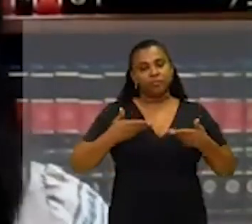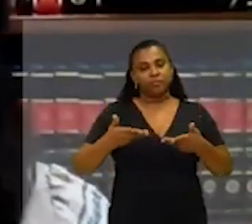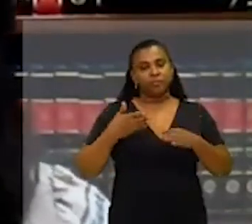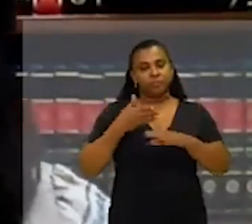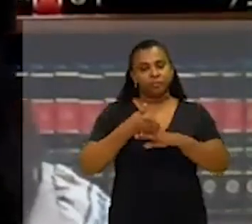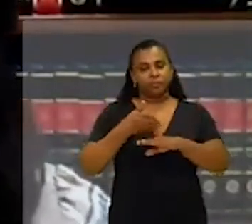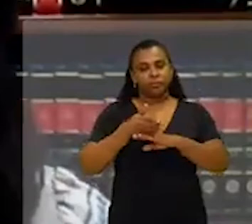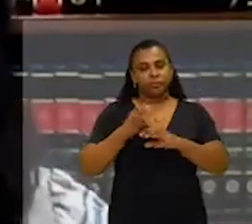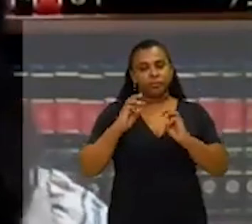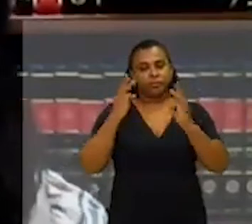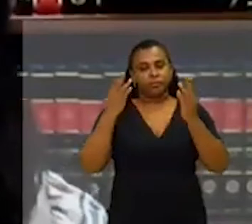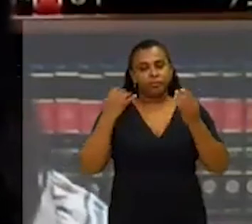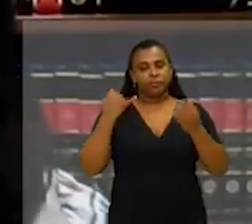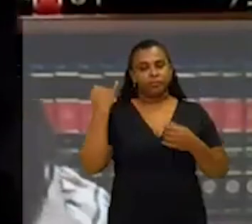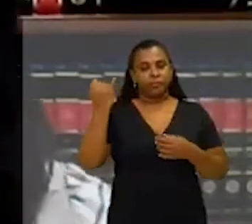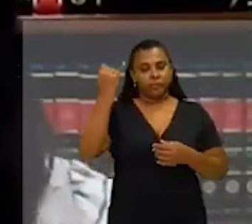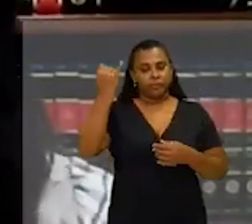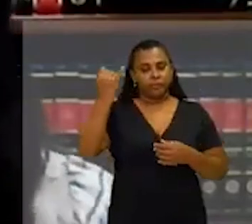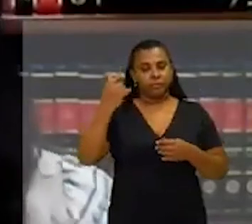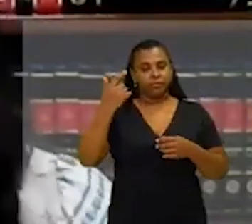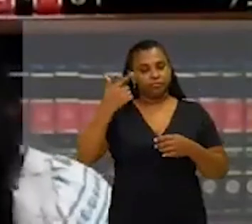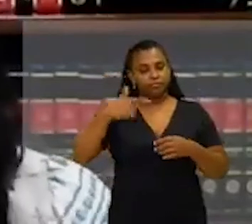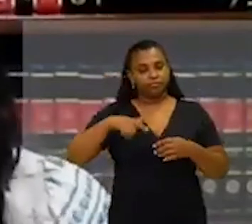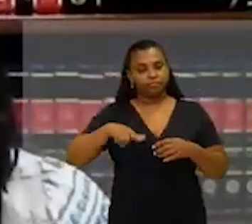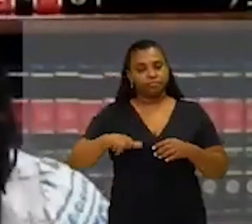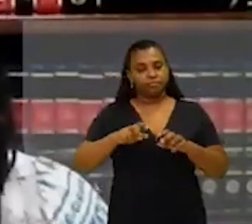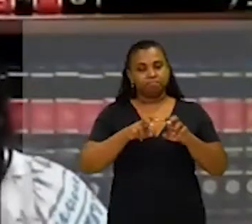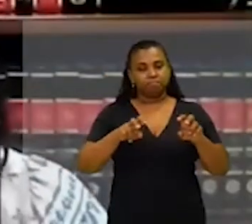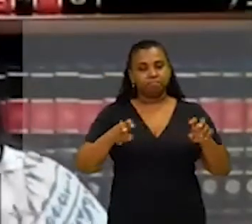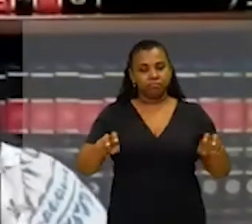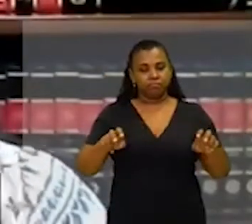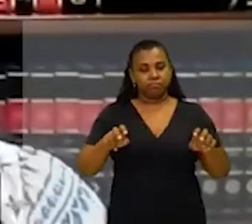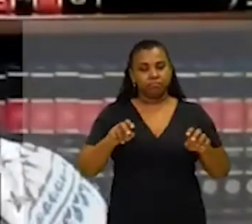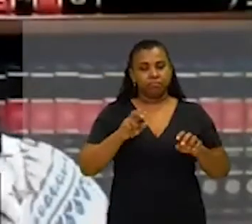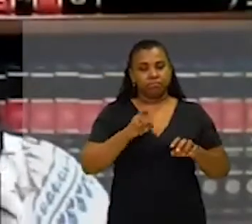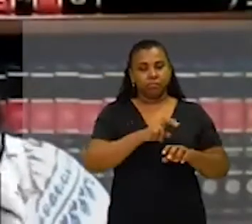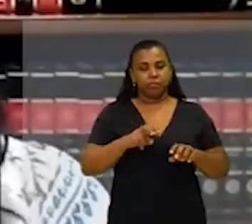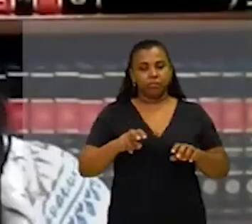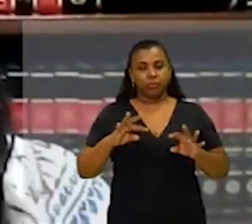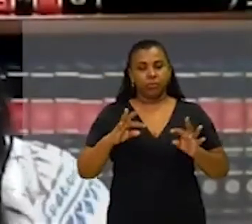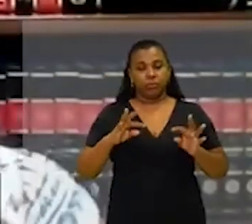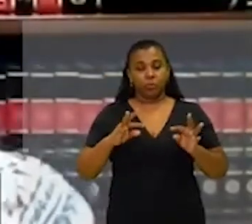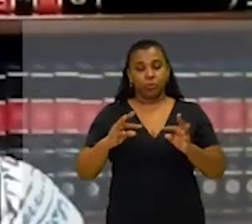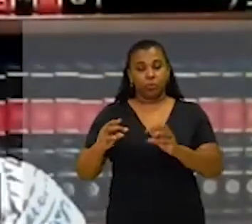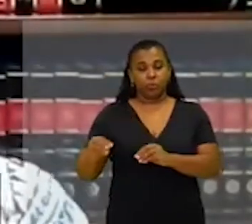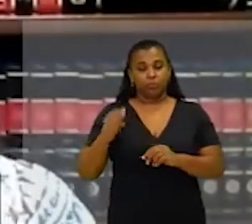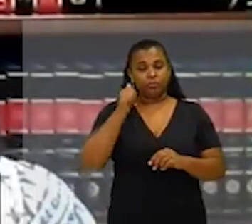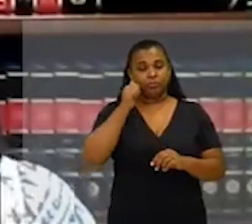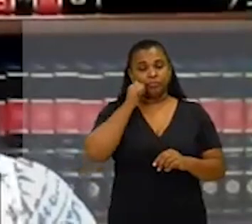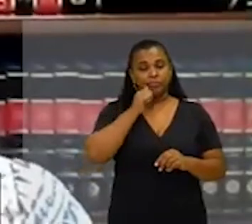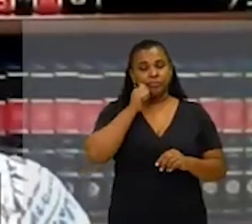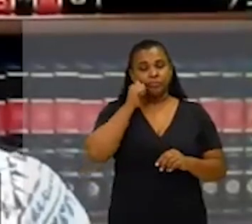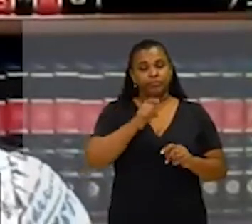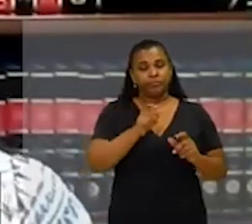tão importante mais ainda da família composta integralmente por mulheres o que apesar de cada